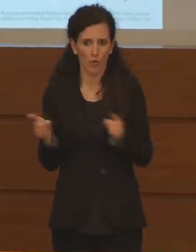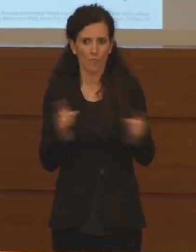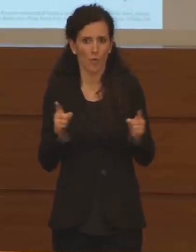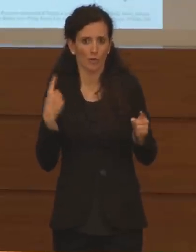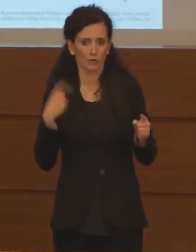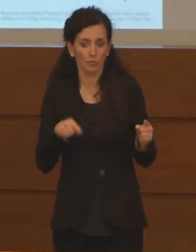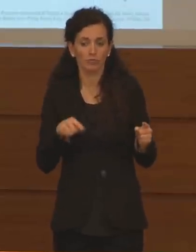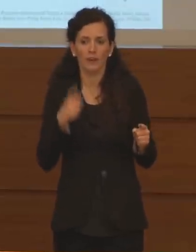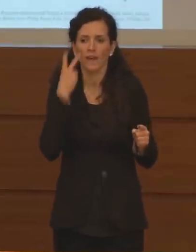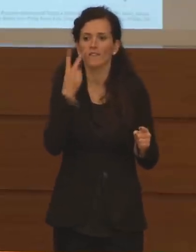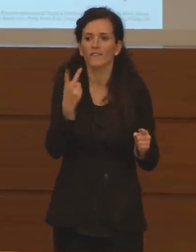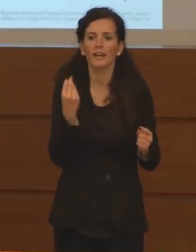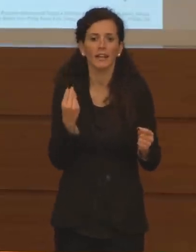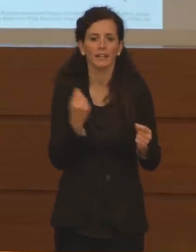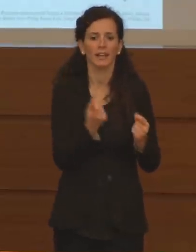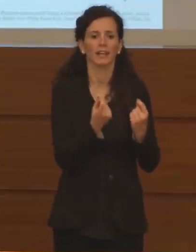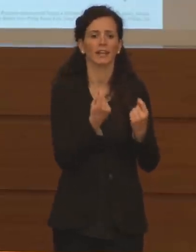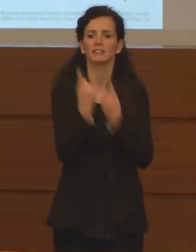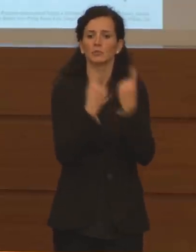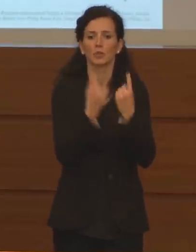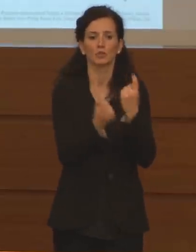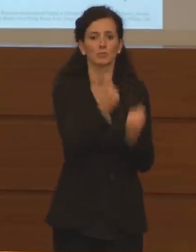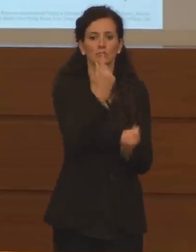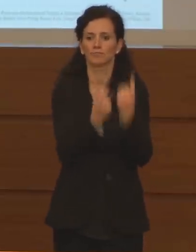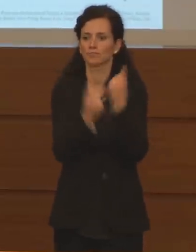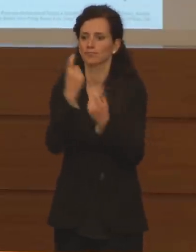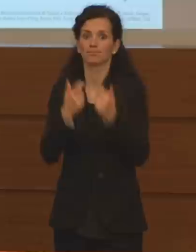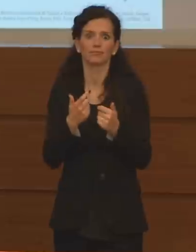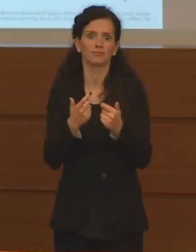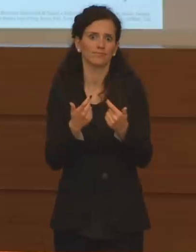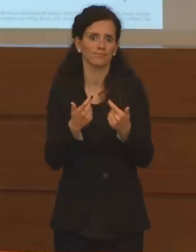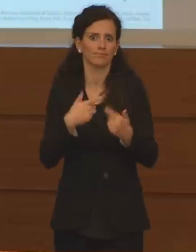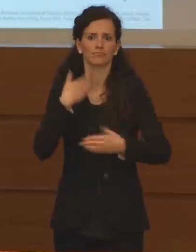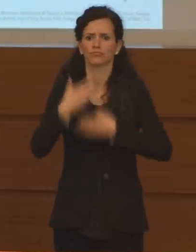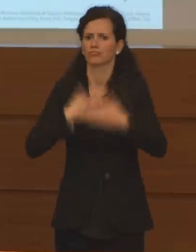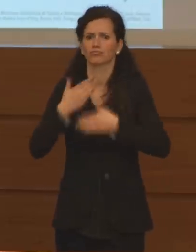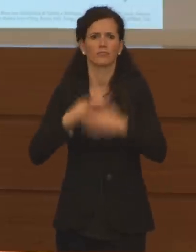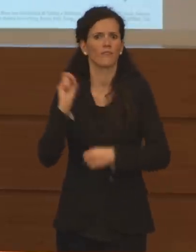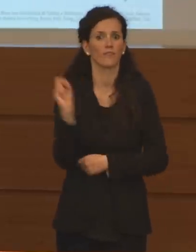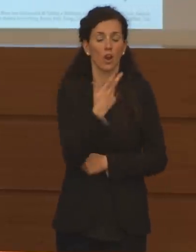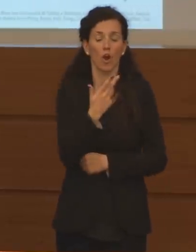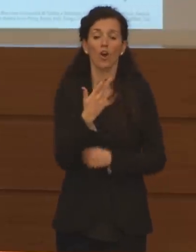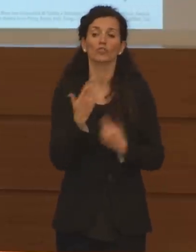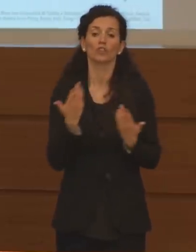nel numero dei nuovi casi, questa è attesa purtroppo ed è